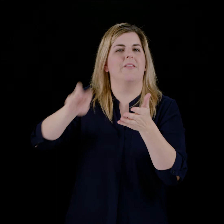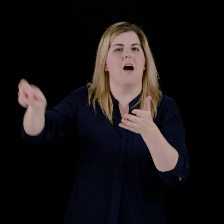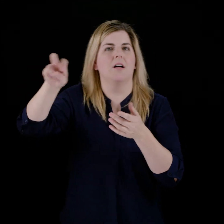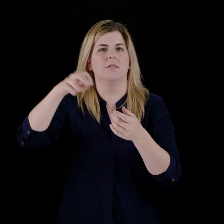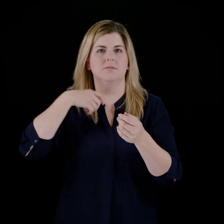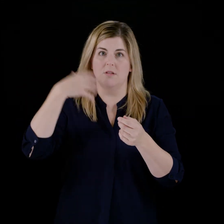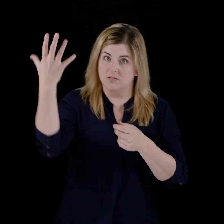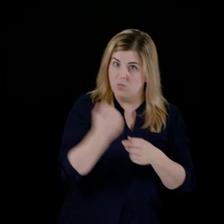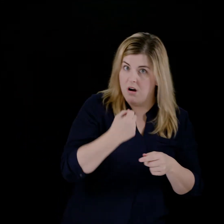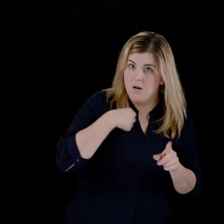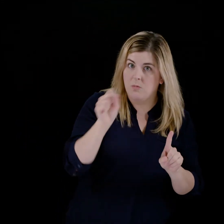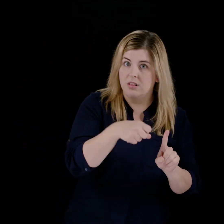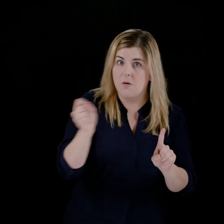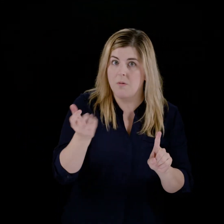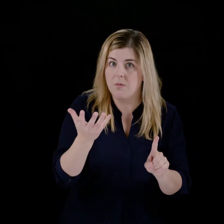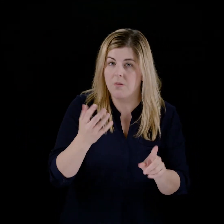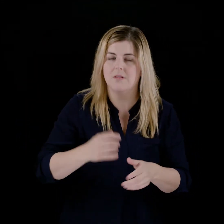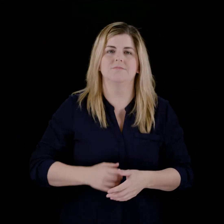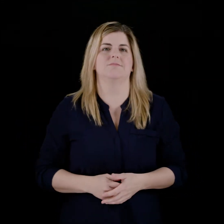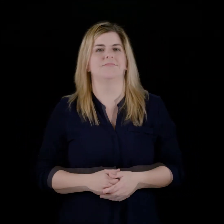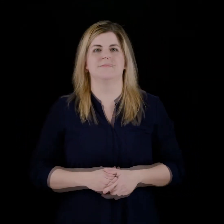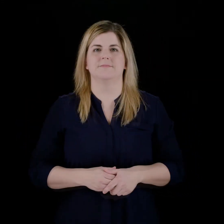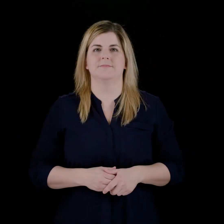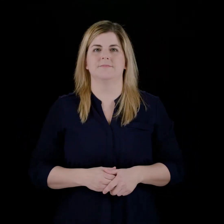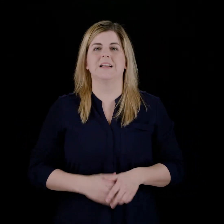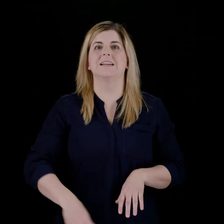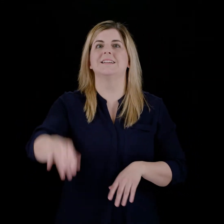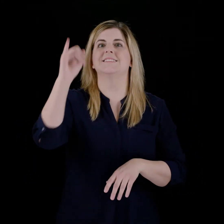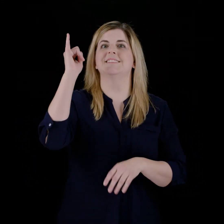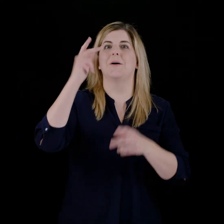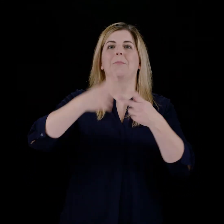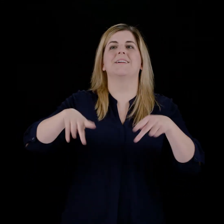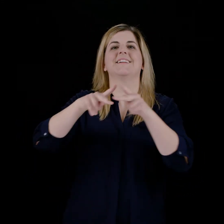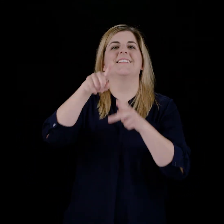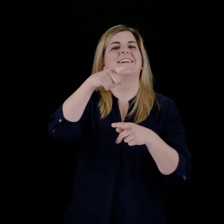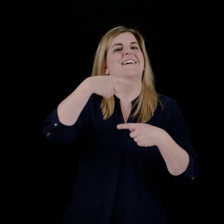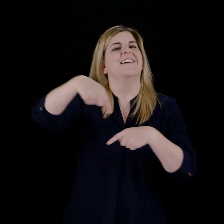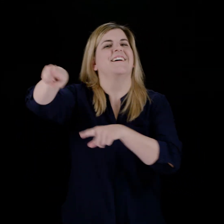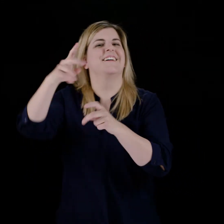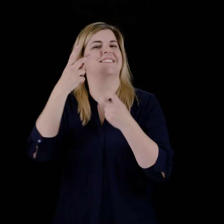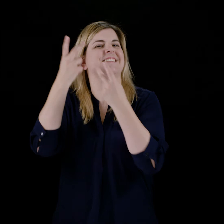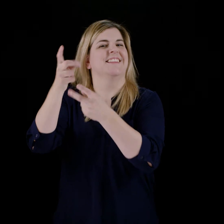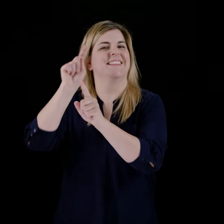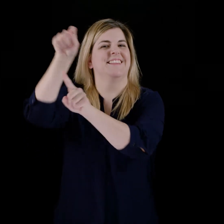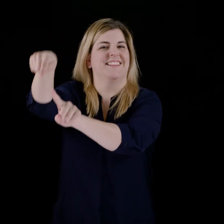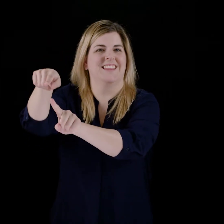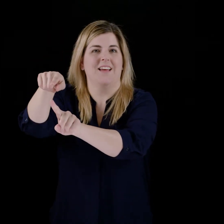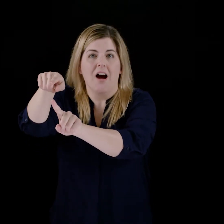Si le pays visité possède un système d’alertes sans fil, vous pourriez recevoir des alertes,